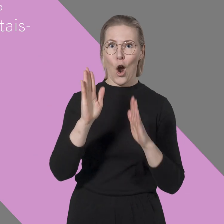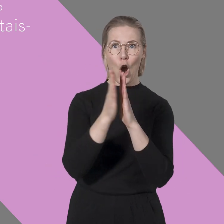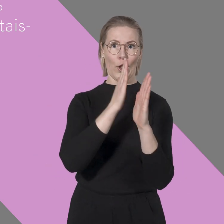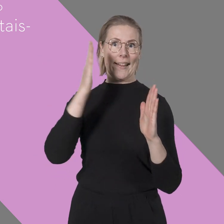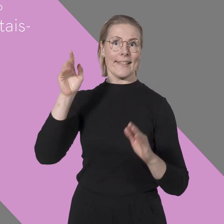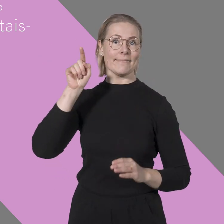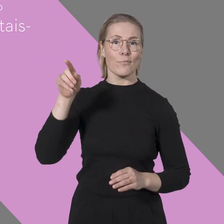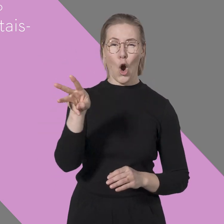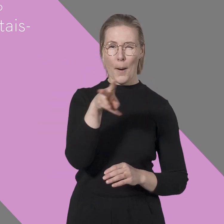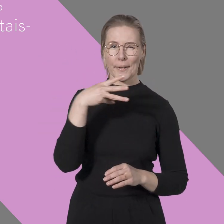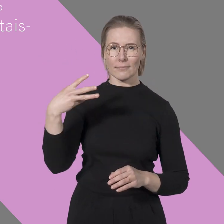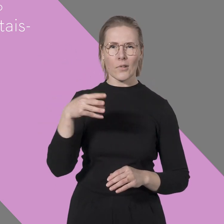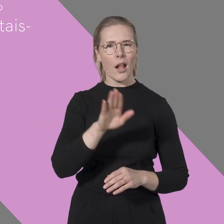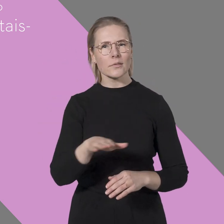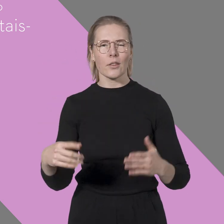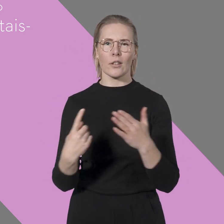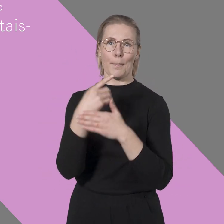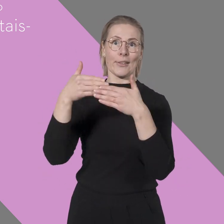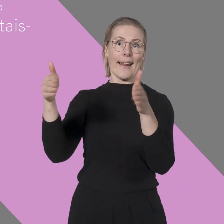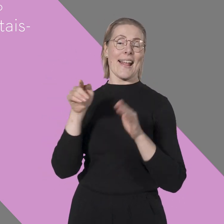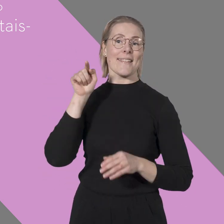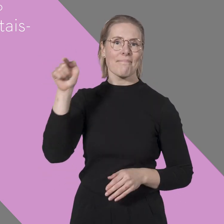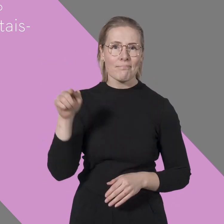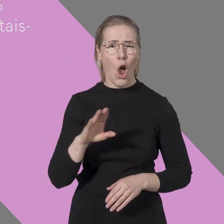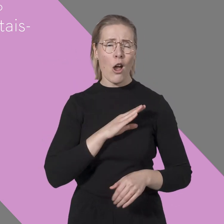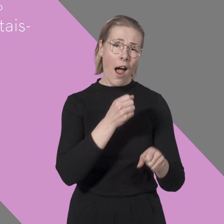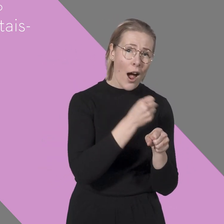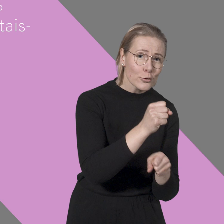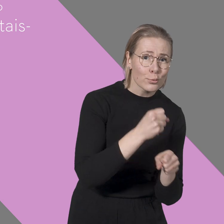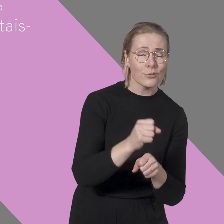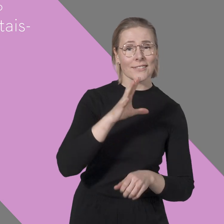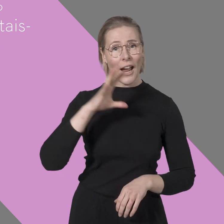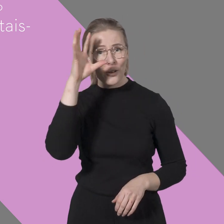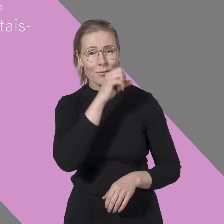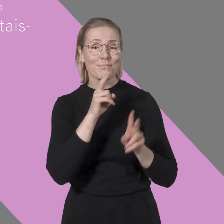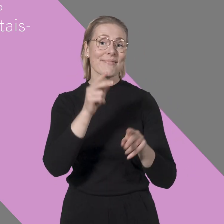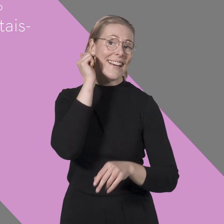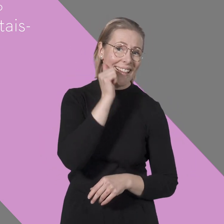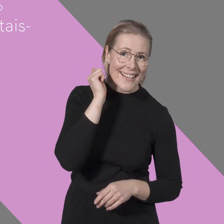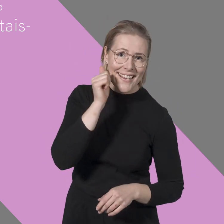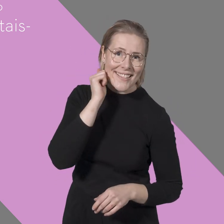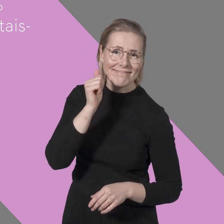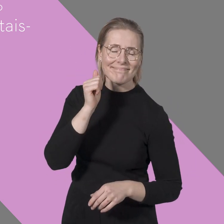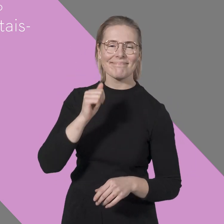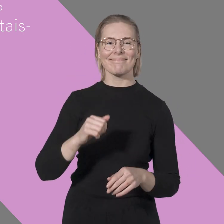Oodin 3. kerroksen lasten tapahtumatilassa, - jossa on luvassa niin askartelua, satuja kuin leikkiäkin.